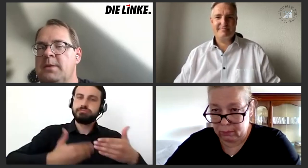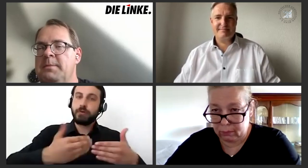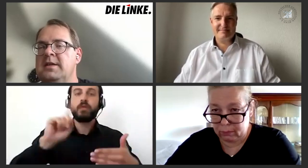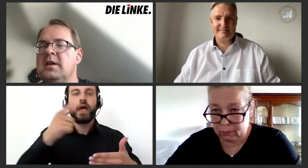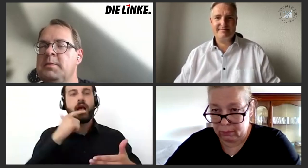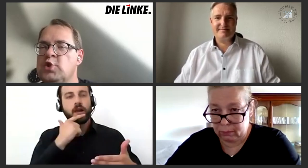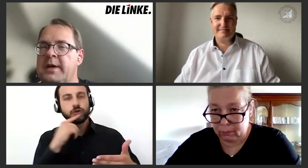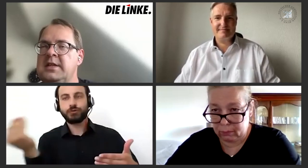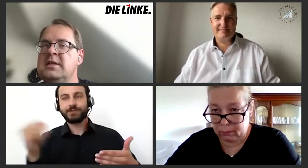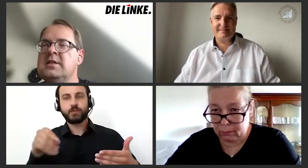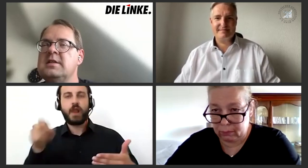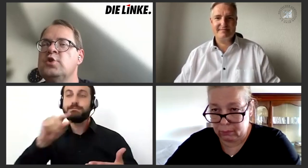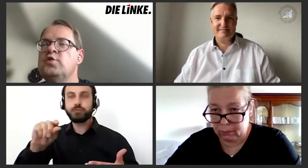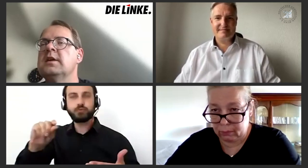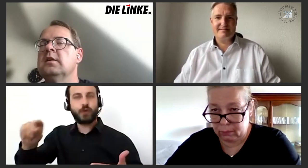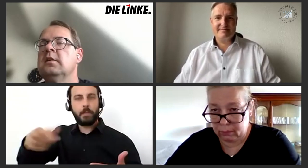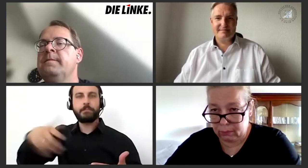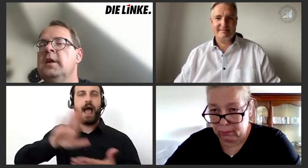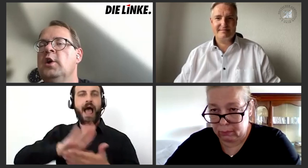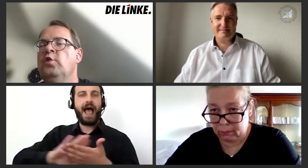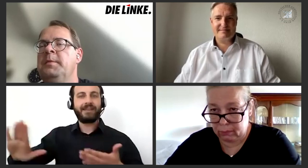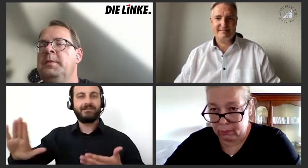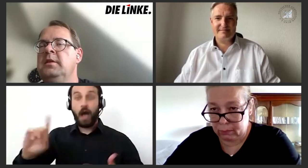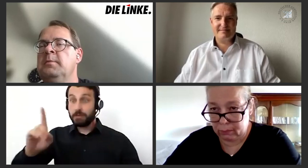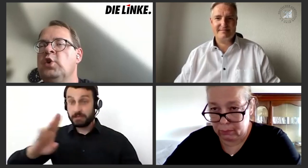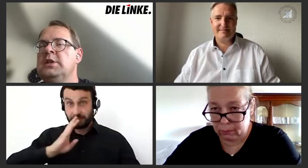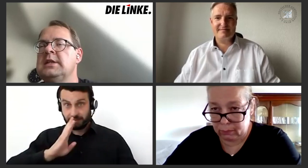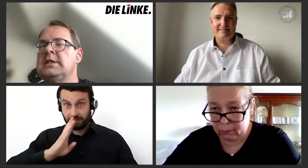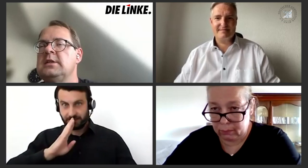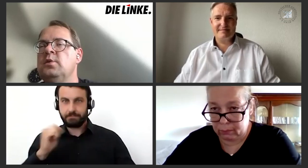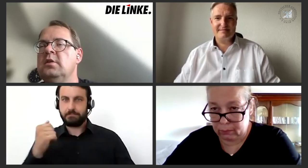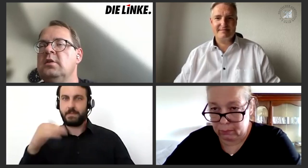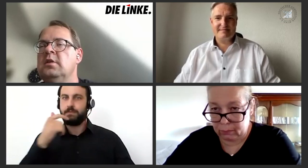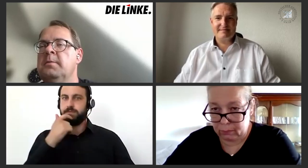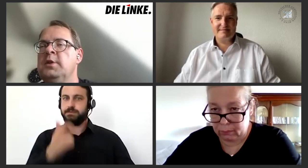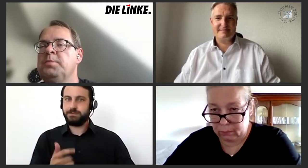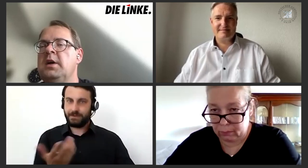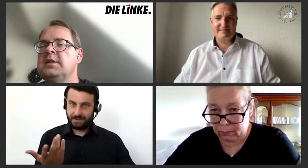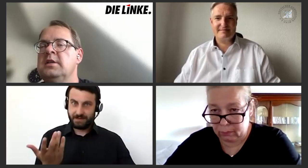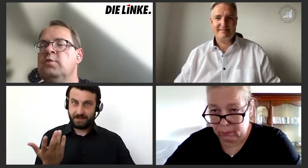Da wurde es mit den Buchstaben leichter, aber das Sprechen ist schwieriger. Wenn man in dem Kontext auch